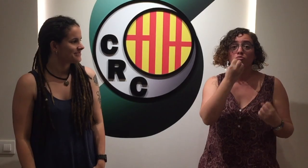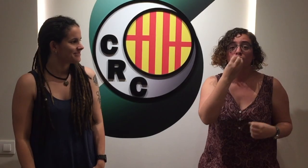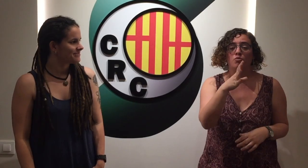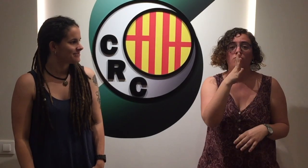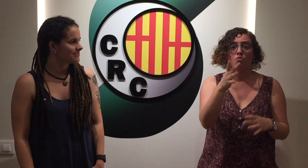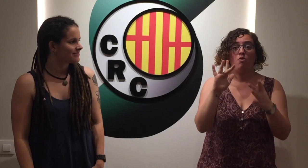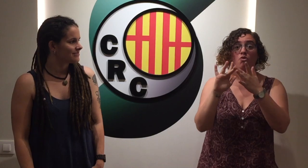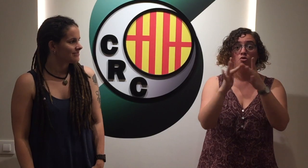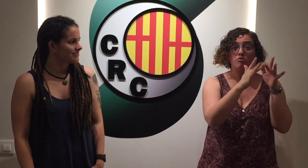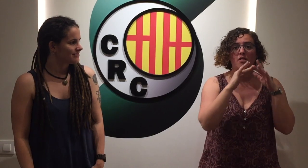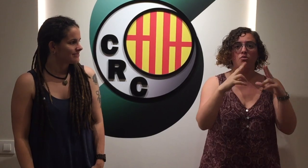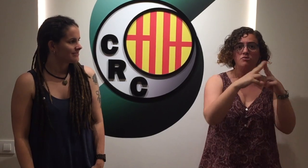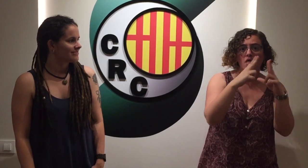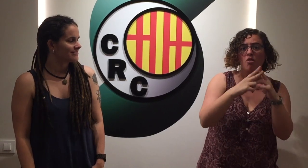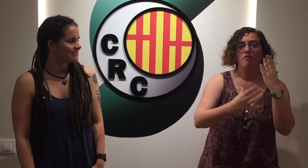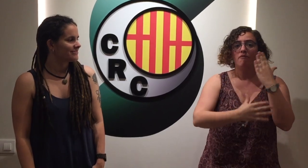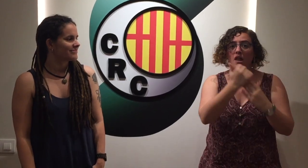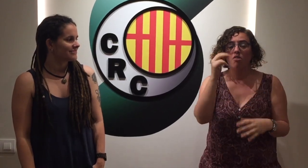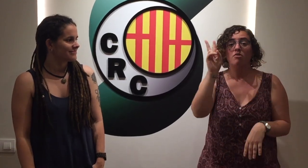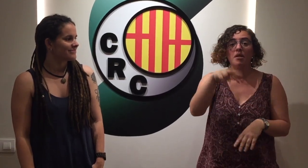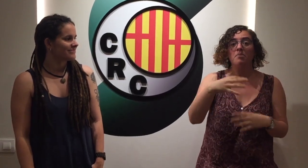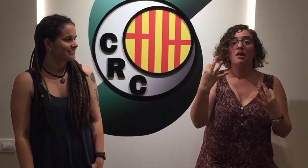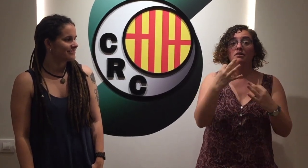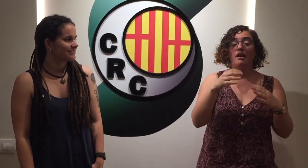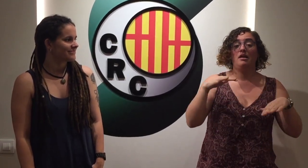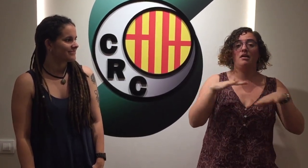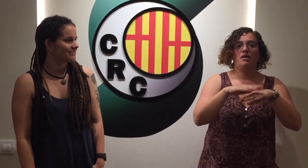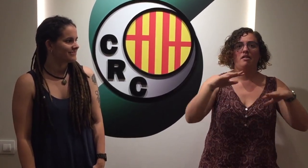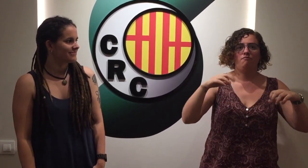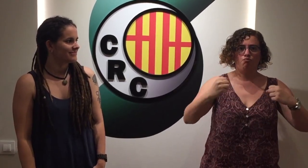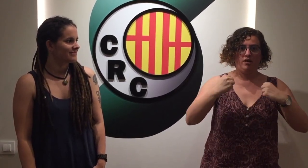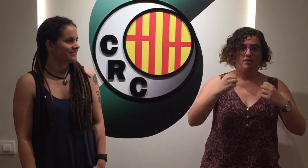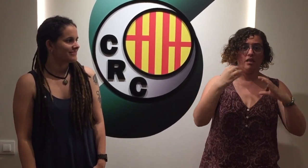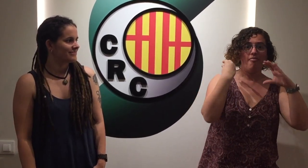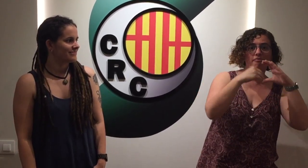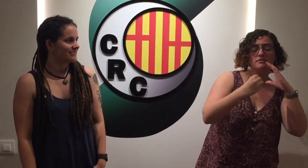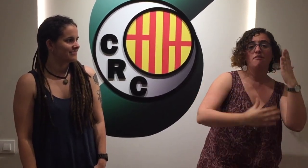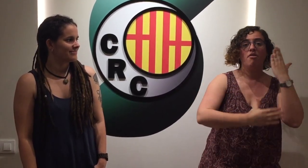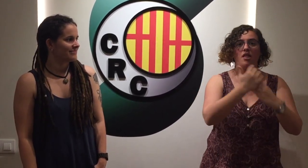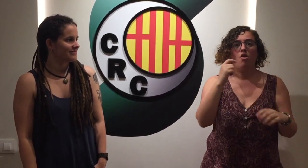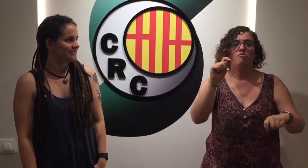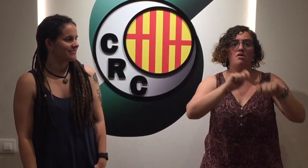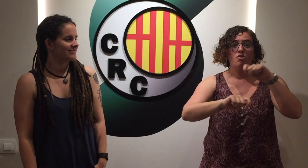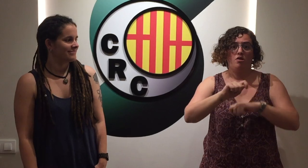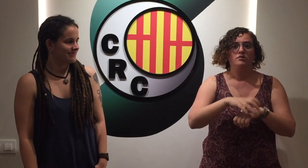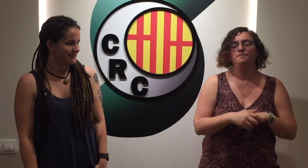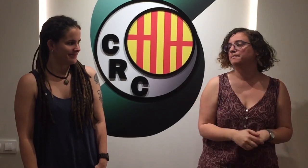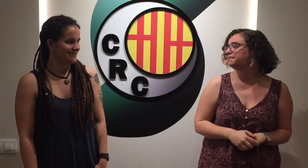Las reuniones nos han servido para fortalecer la red asociativa de la CJS-CNSE, conformada por federaciones y asociaciones.